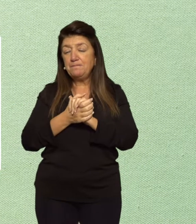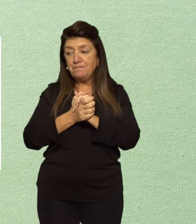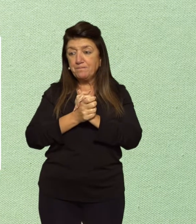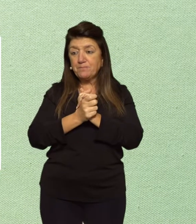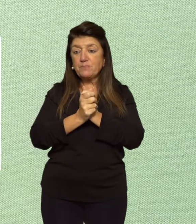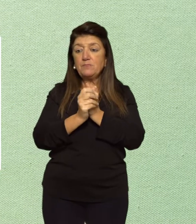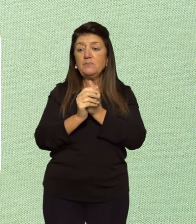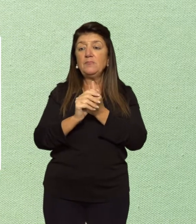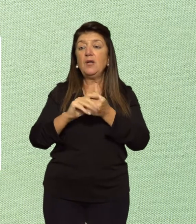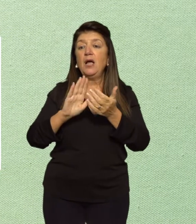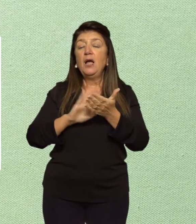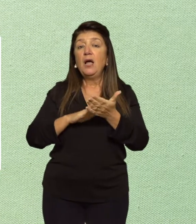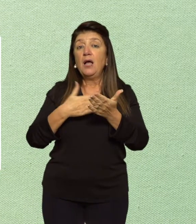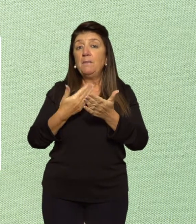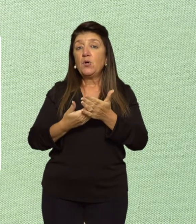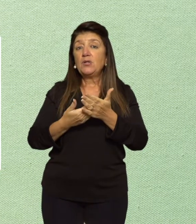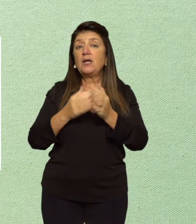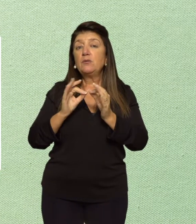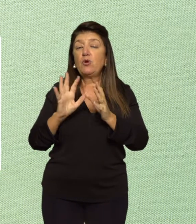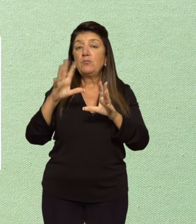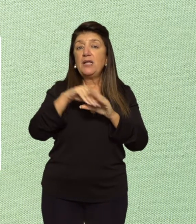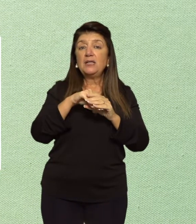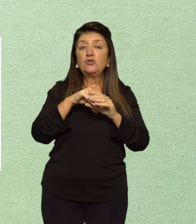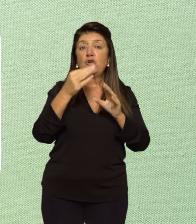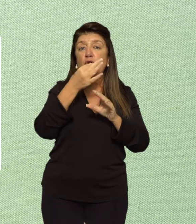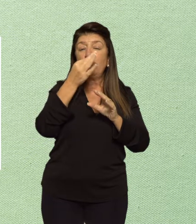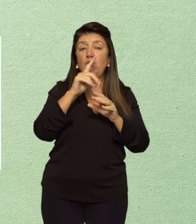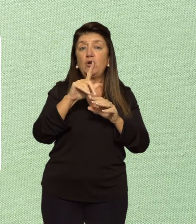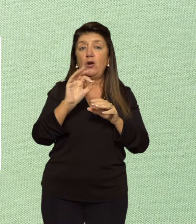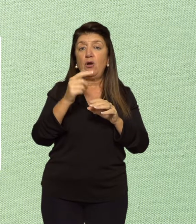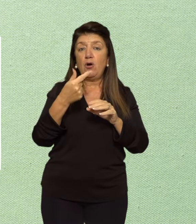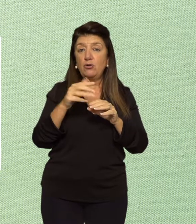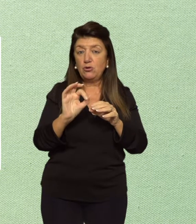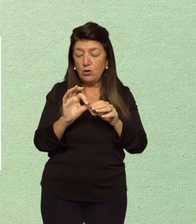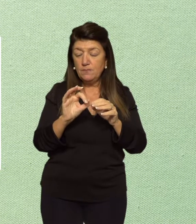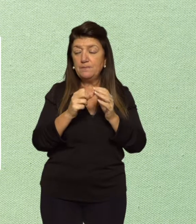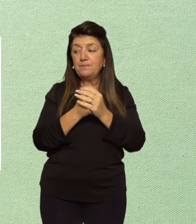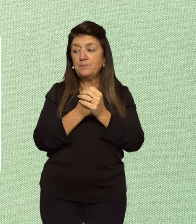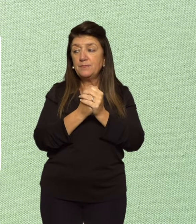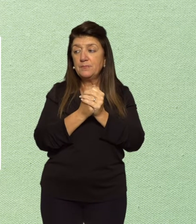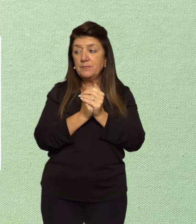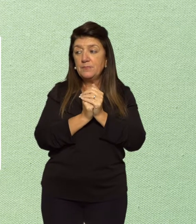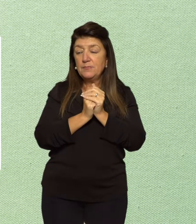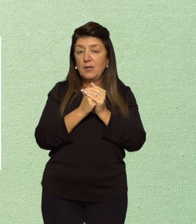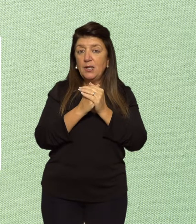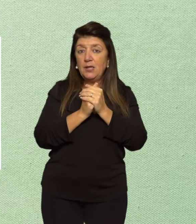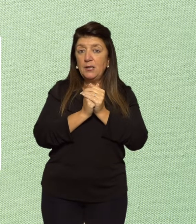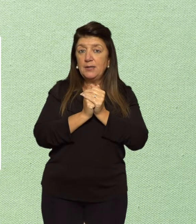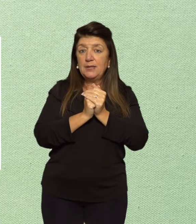importantissimo. - La parte del 'Fior di Loto' - Sì l'altra anima del 'Fior di Loto'. -